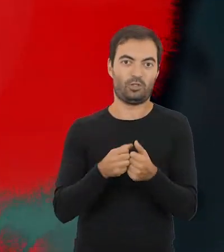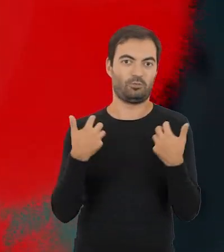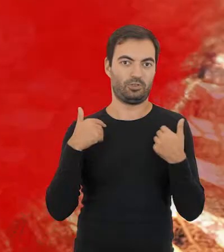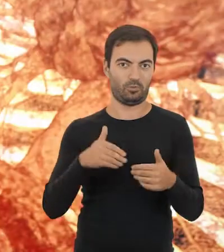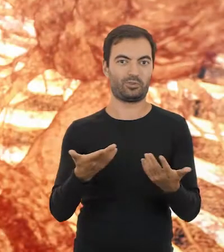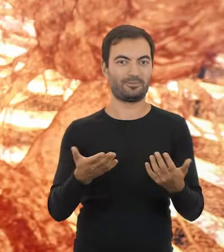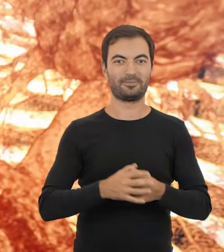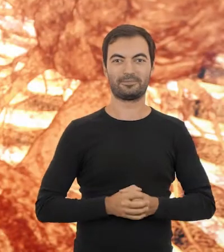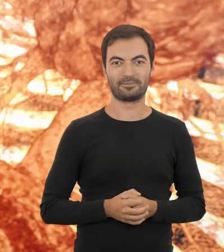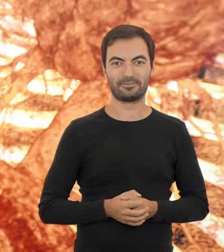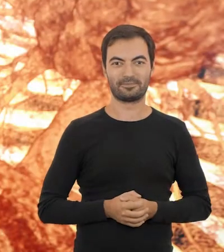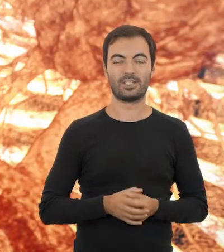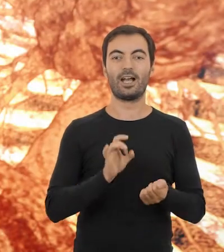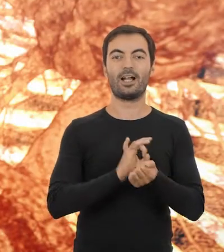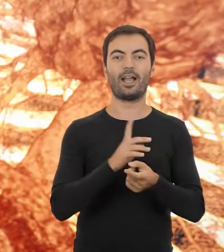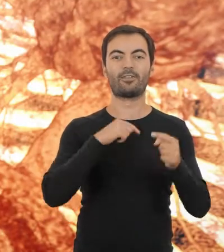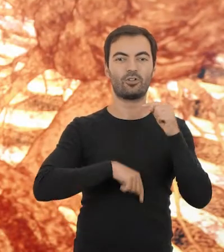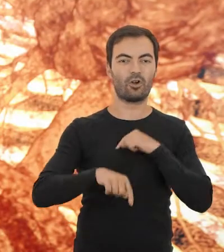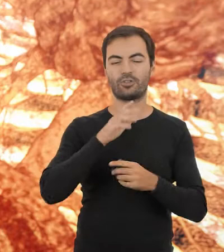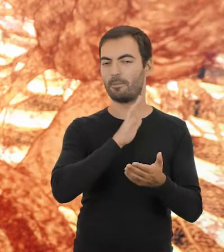Krew krąży nieustannie w naszych żyłach i tętnicach